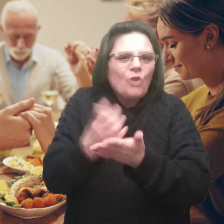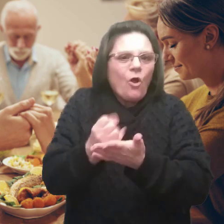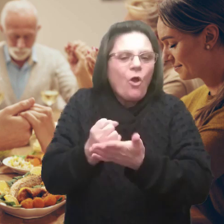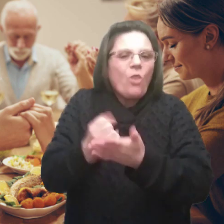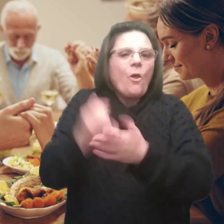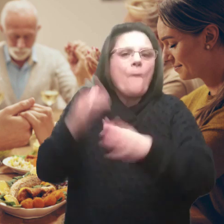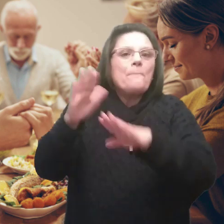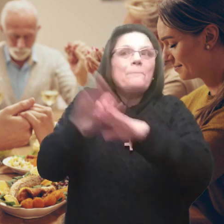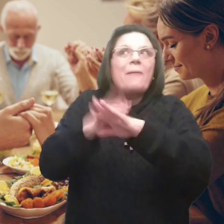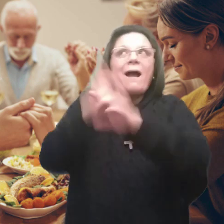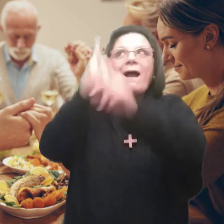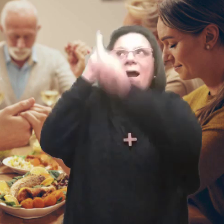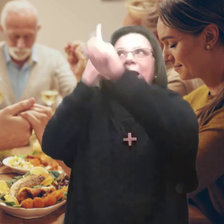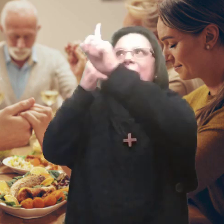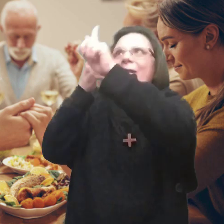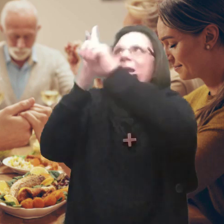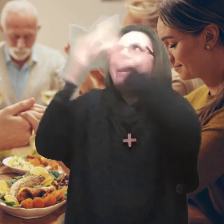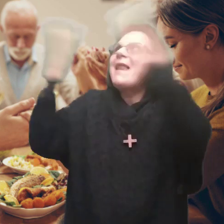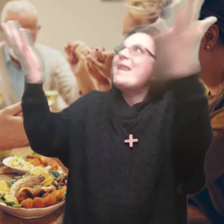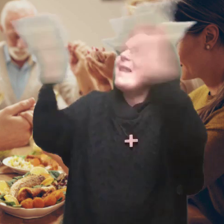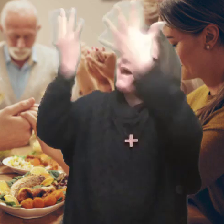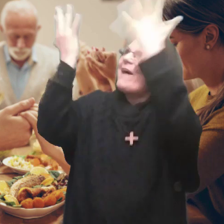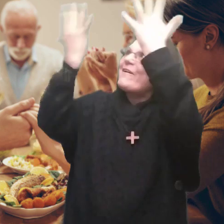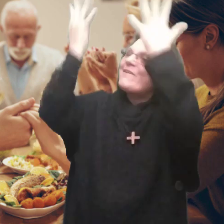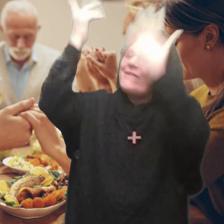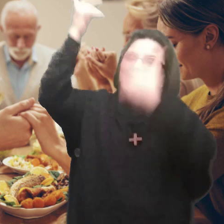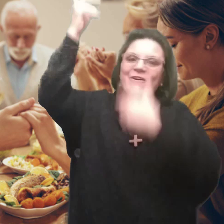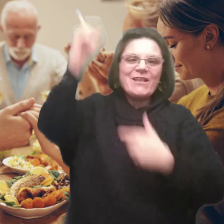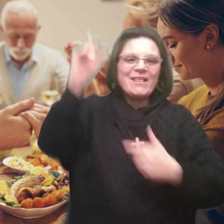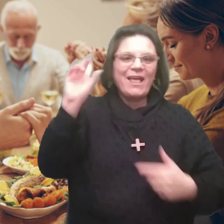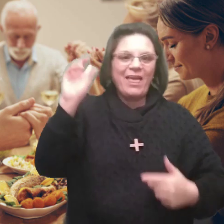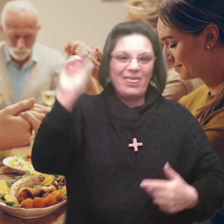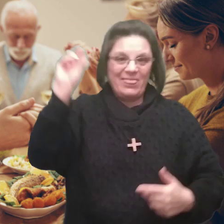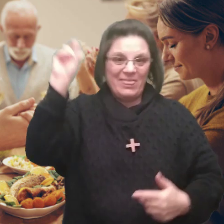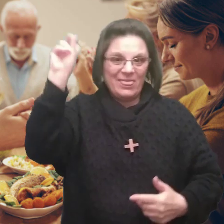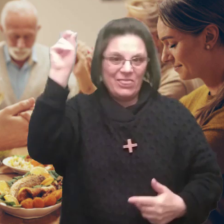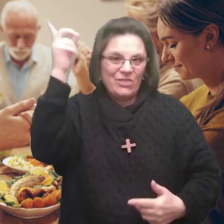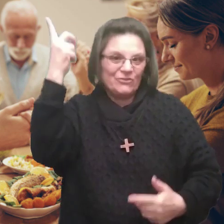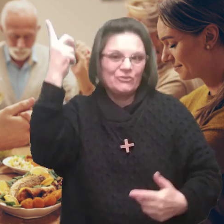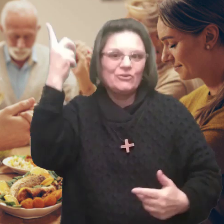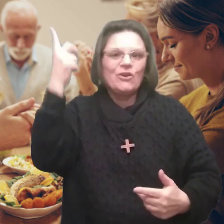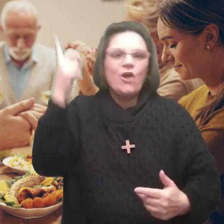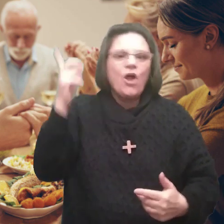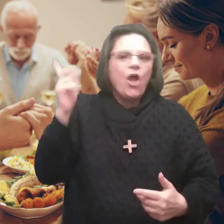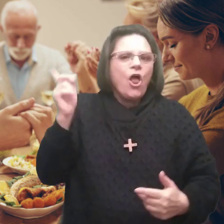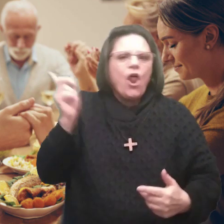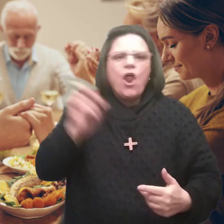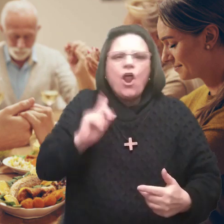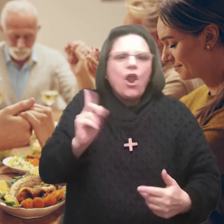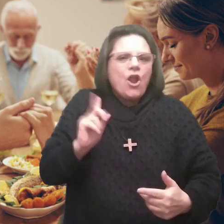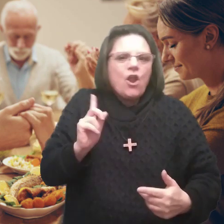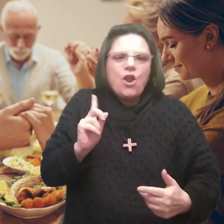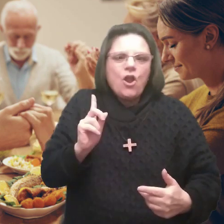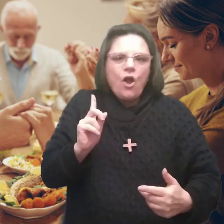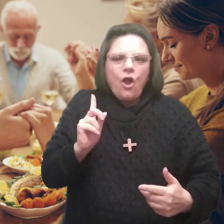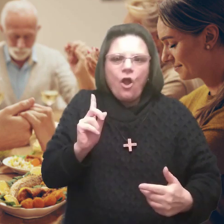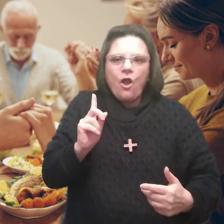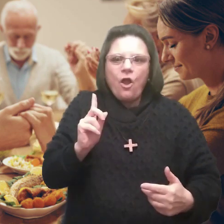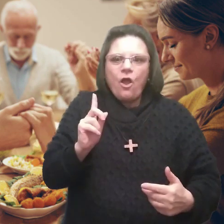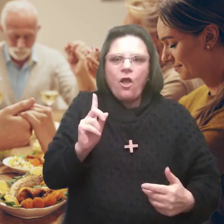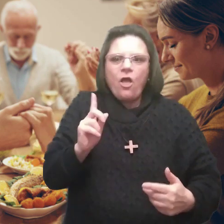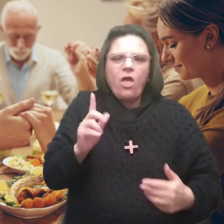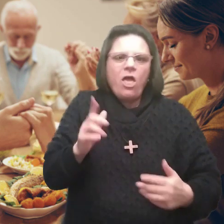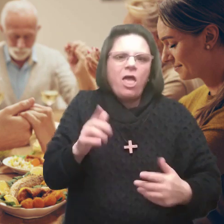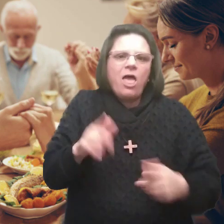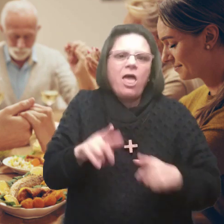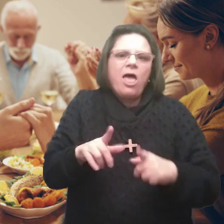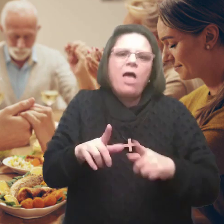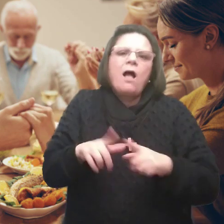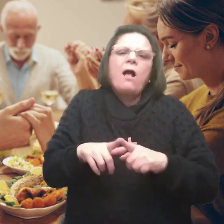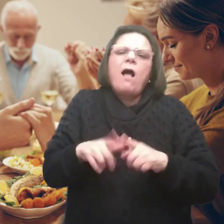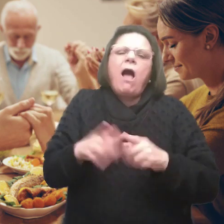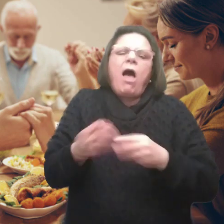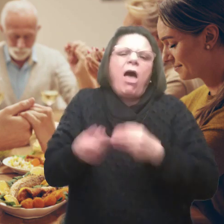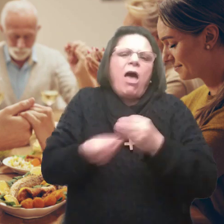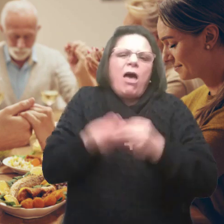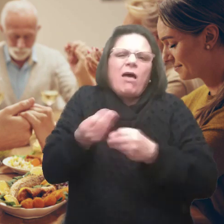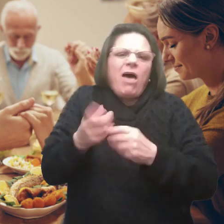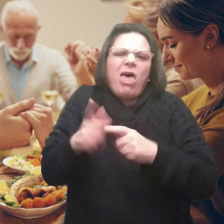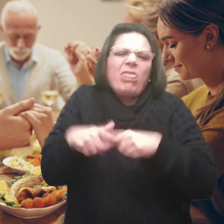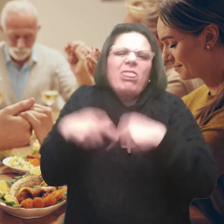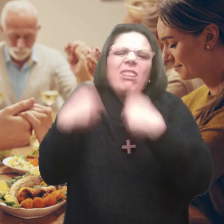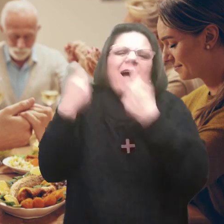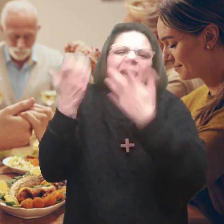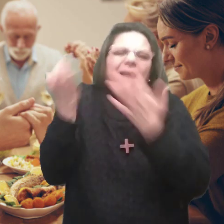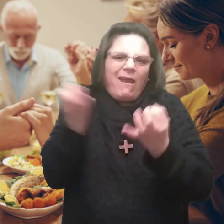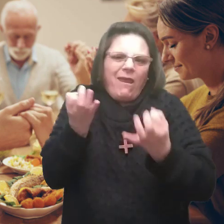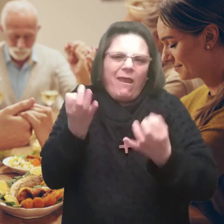hacedlo todo para gloria de Dios.